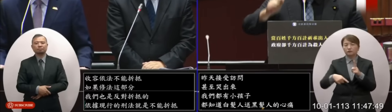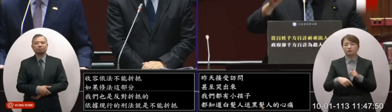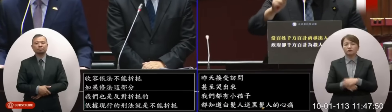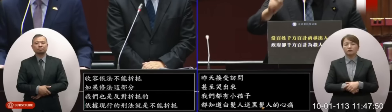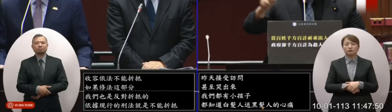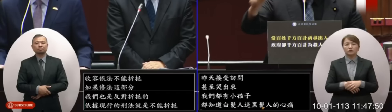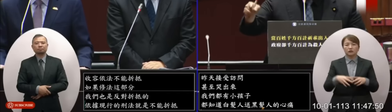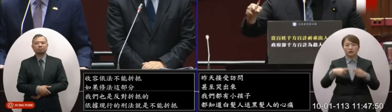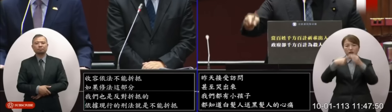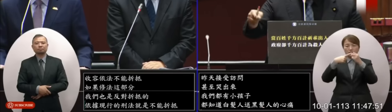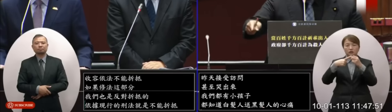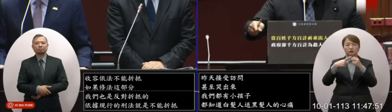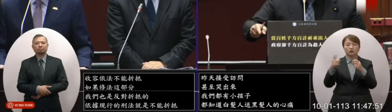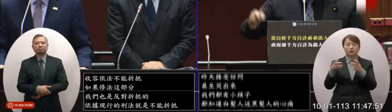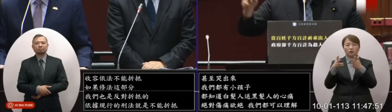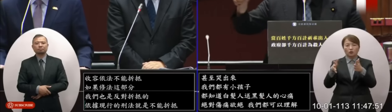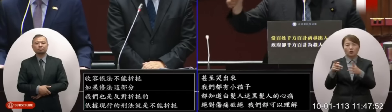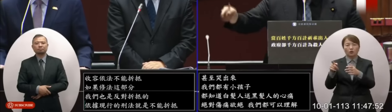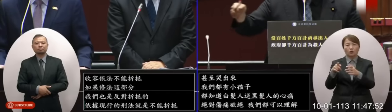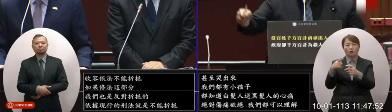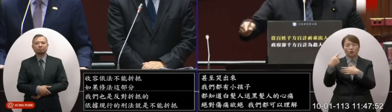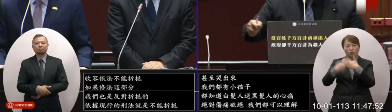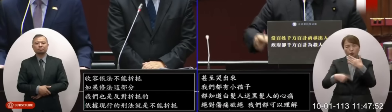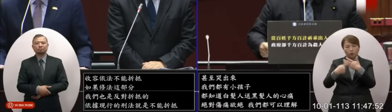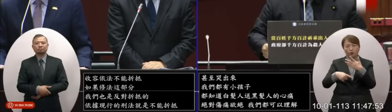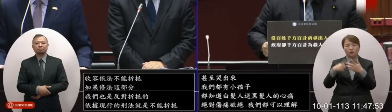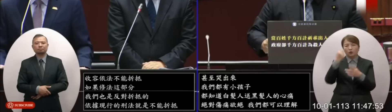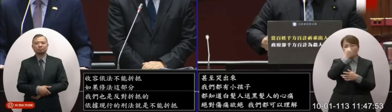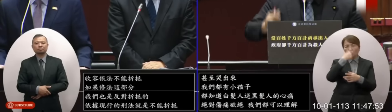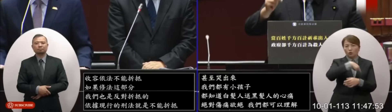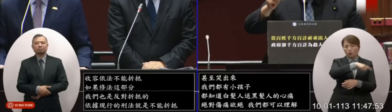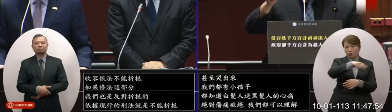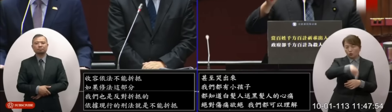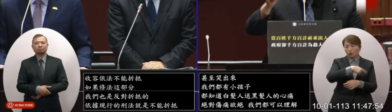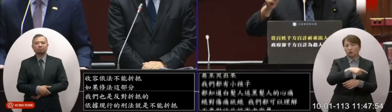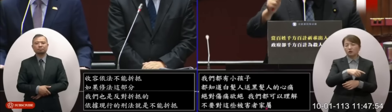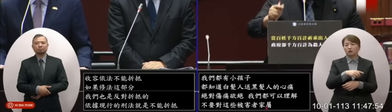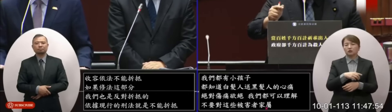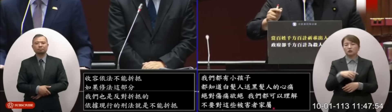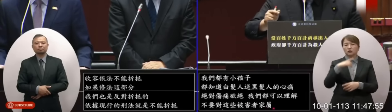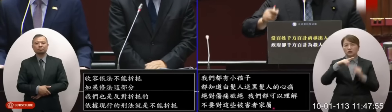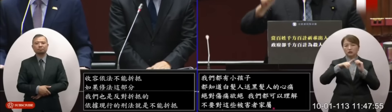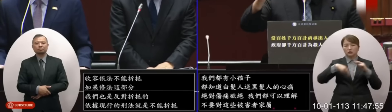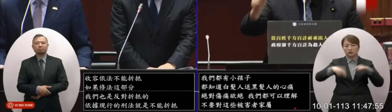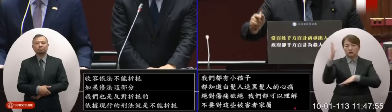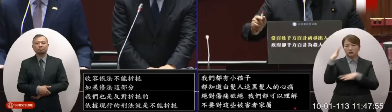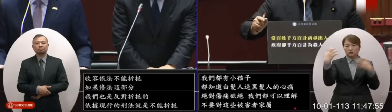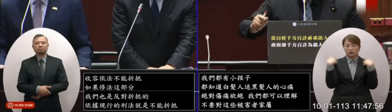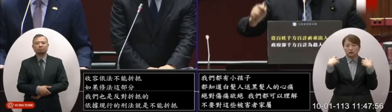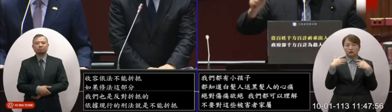第一次他們對他們的傷害是這些兇手 但是我們的行政機關 政治人物